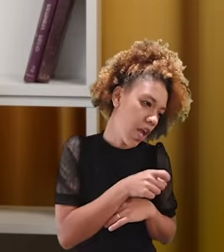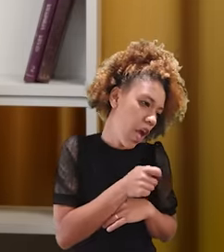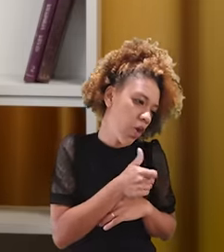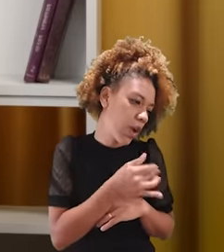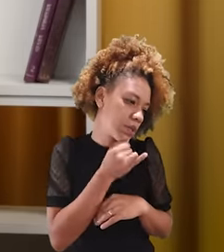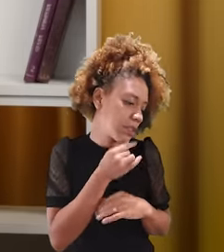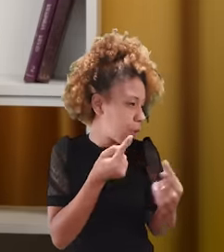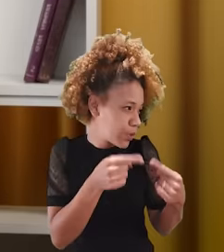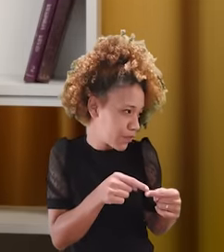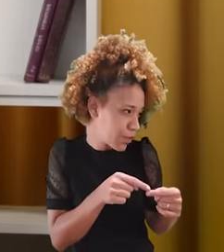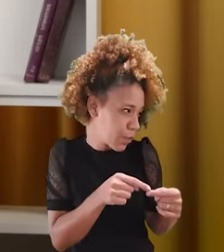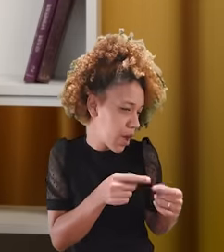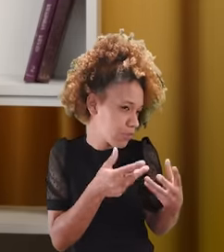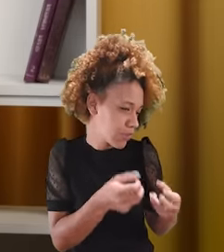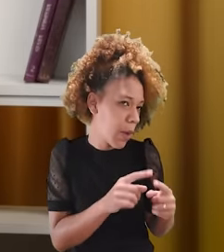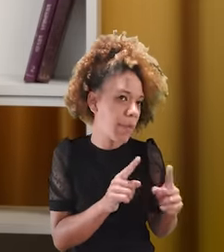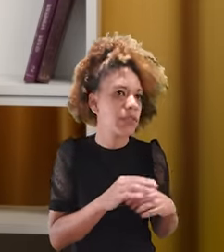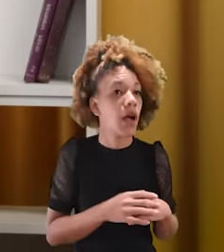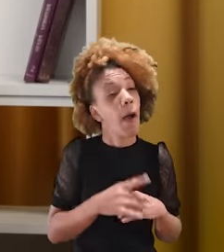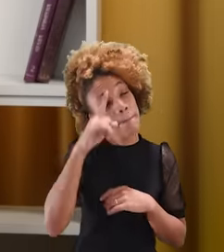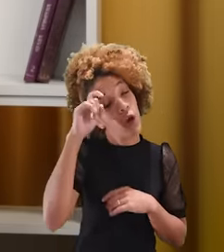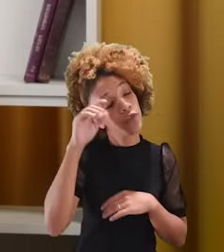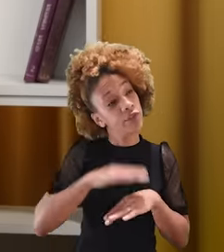Desafio o meu sim é Um Desafio que ele fala assim Maurício vamos fazer isso eu falo cara